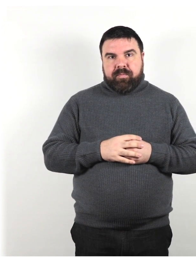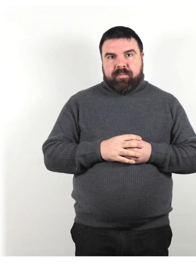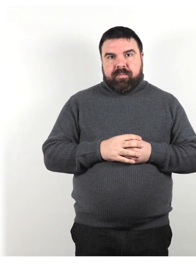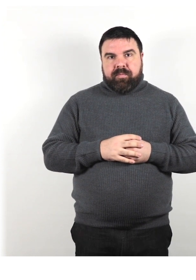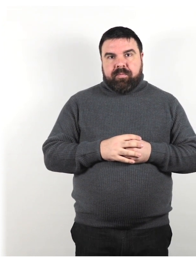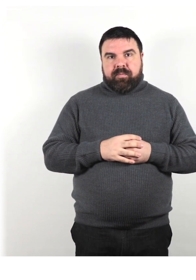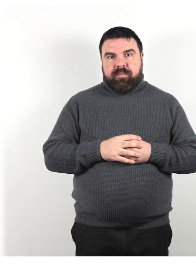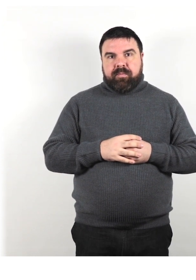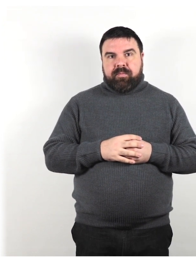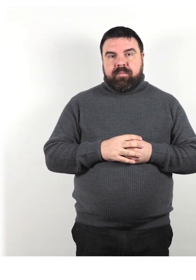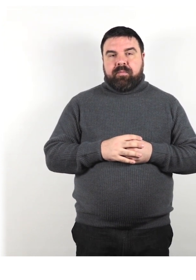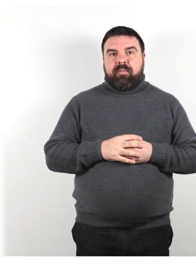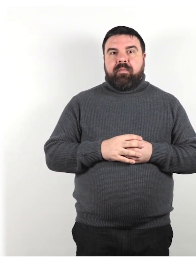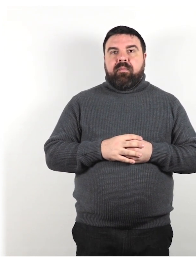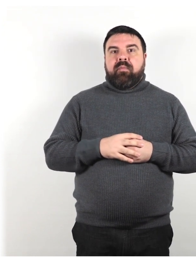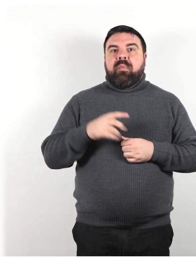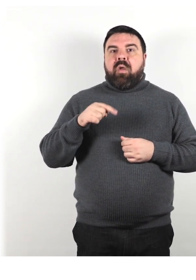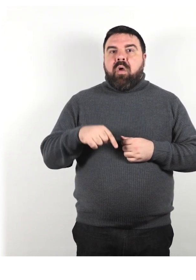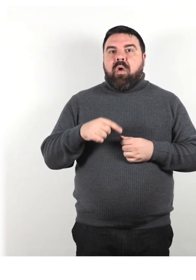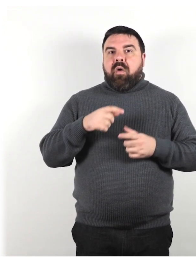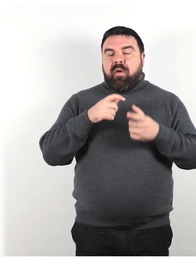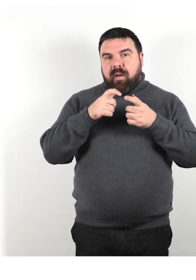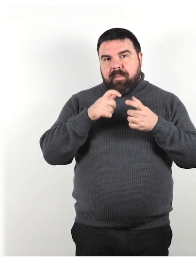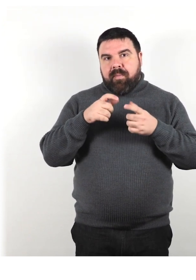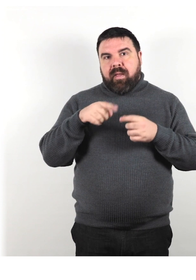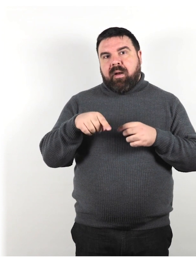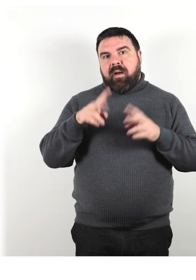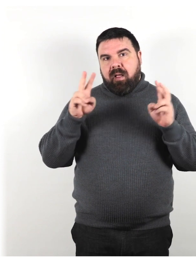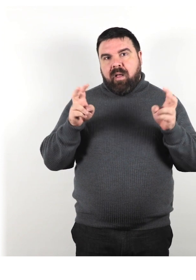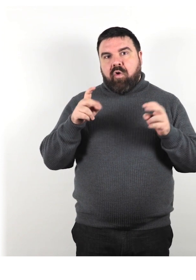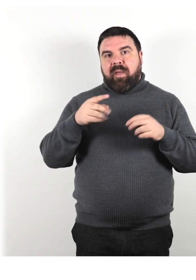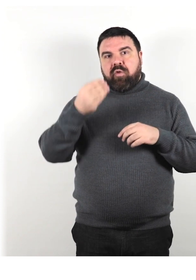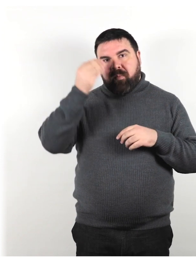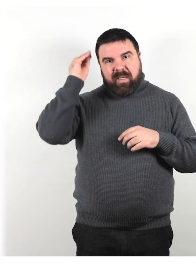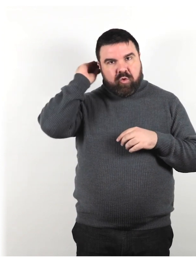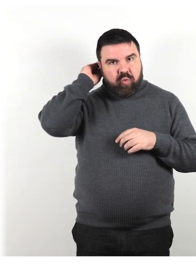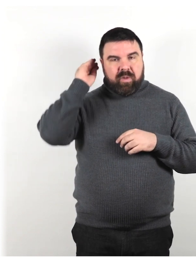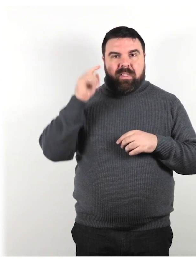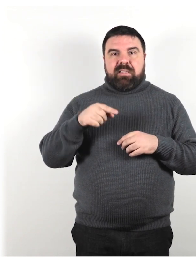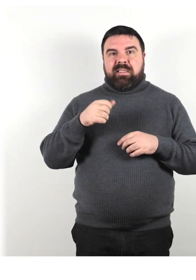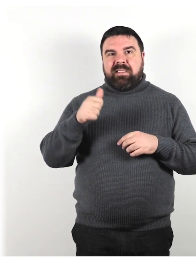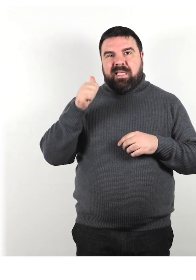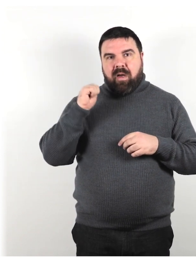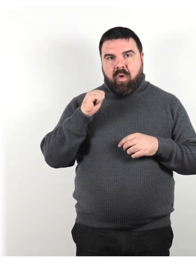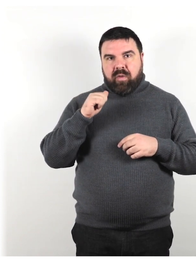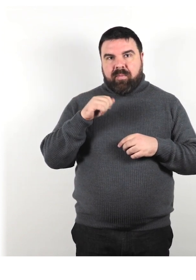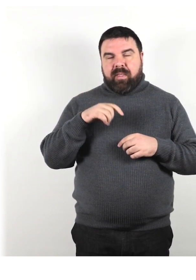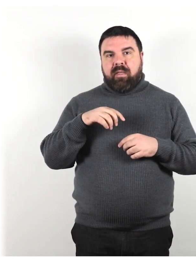Parliamo adesso di pregiudizi esteriotipi facendo un autoanalisi e autovalutazioni.